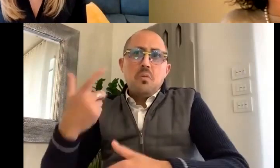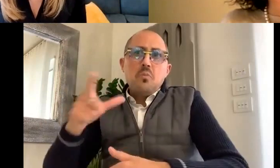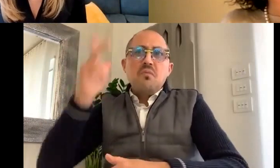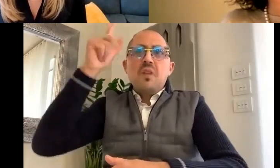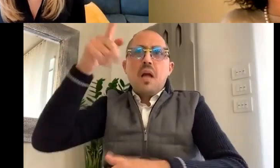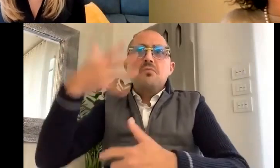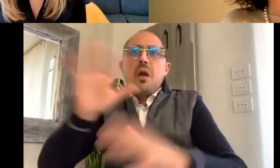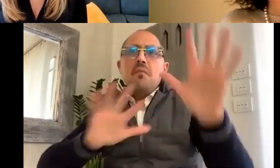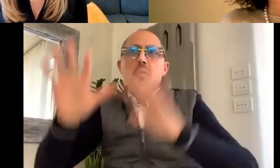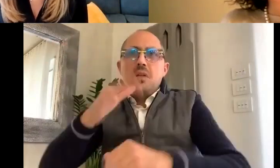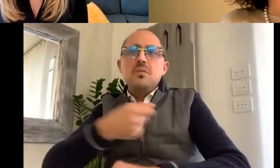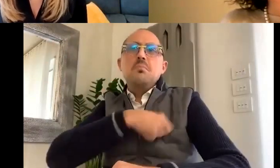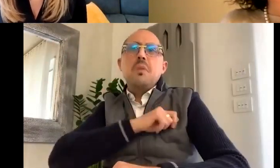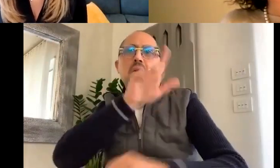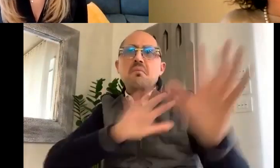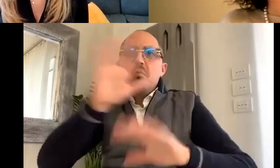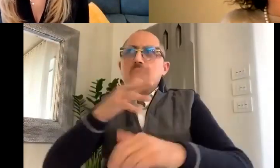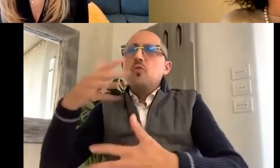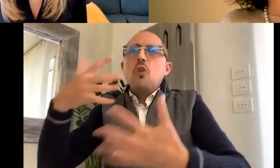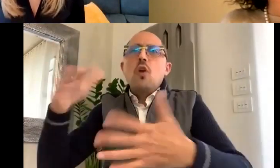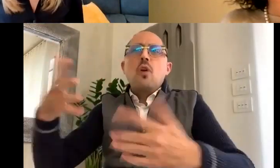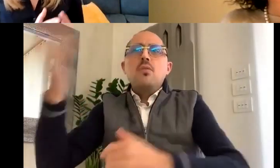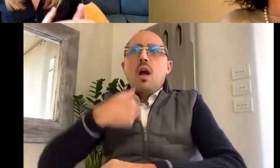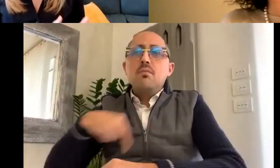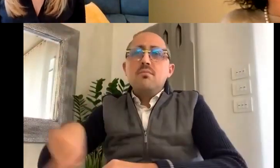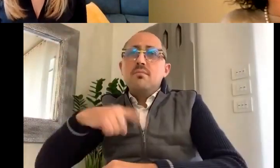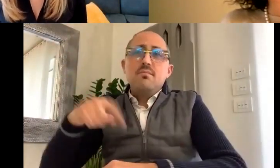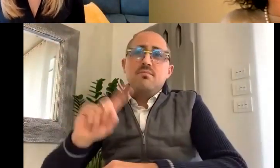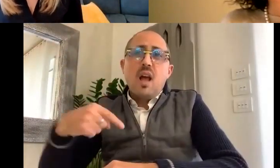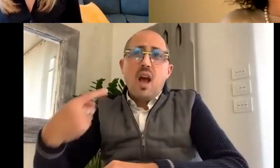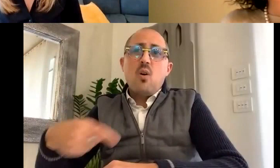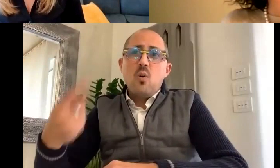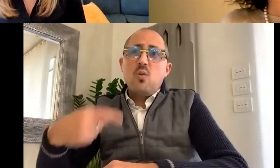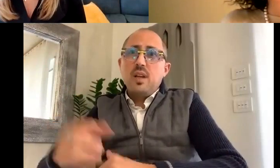approvato il riconoscimento della lingua dei segni come in Francia o come in Spagna,